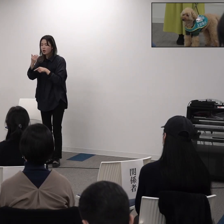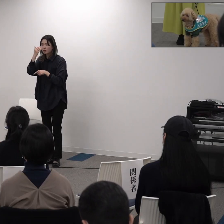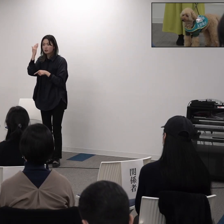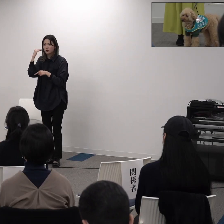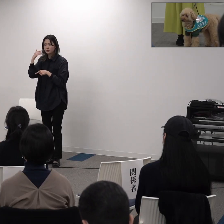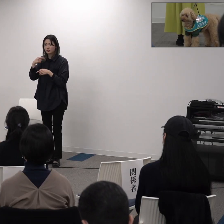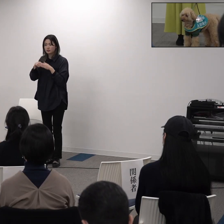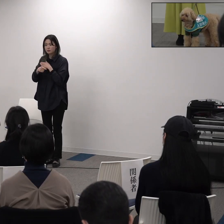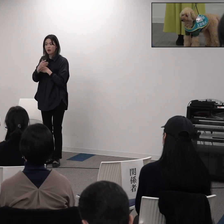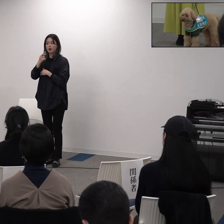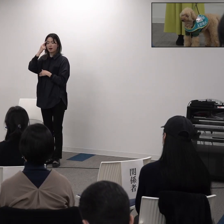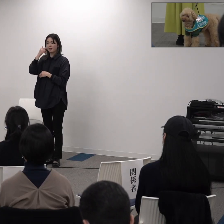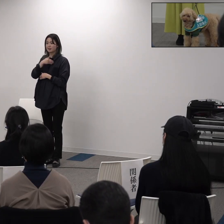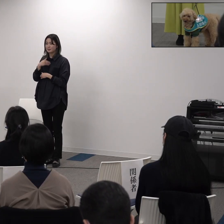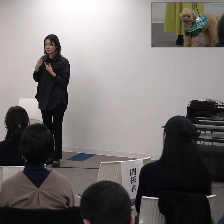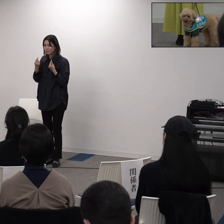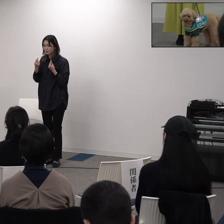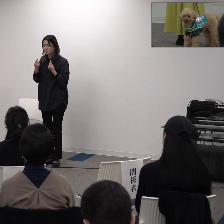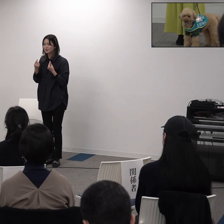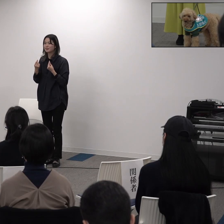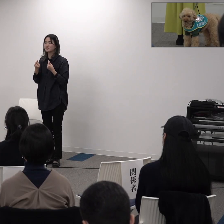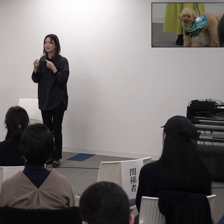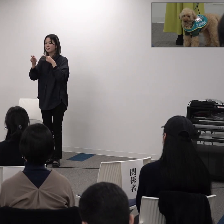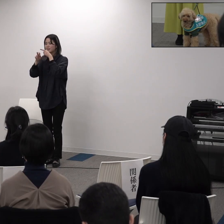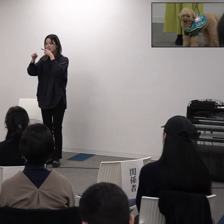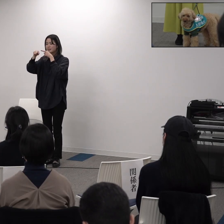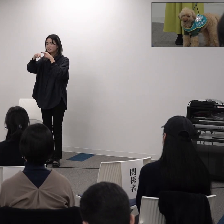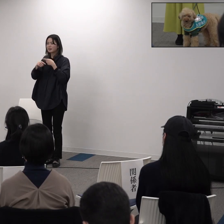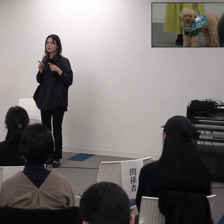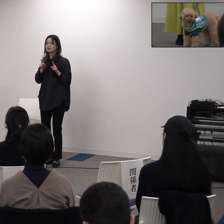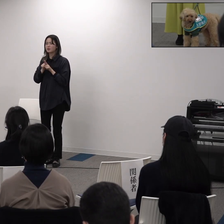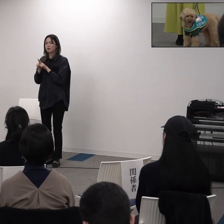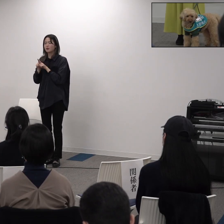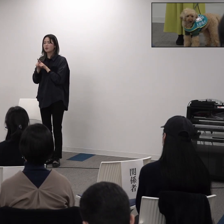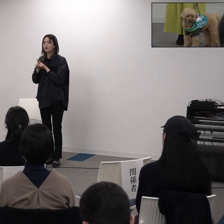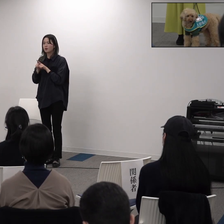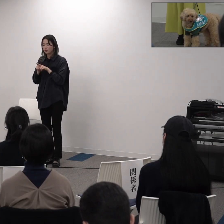そんな人が電車に乗っていたときに緊急の放送が流れたら